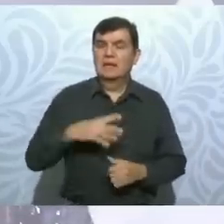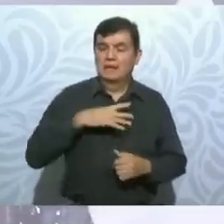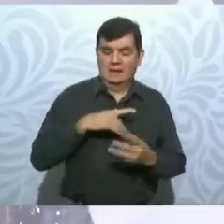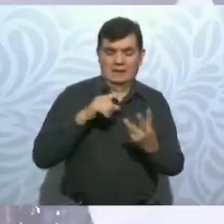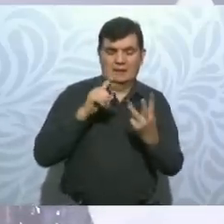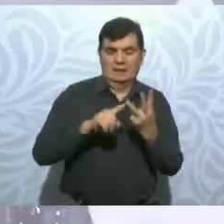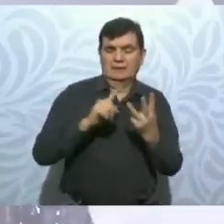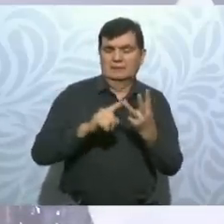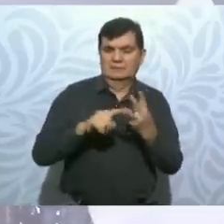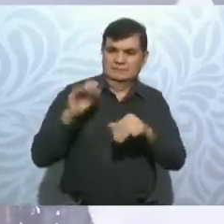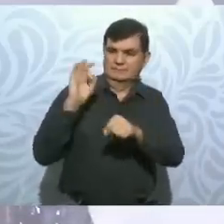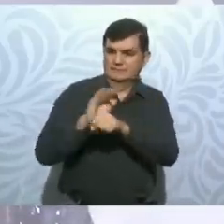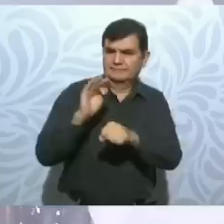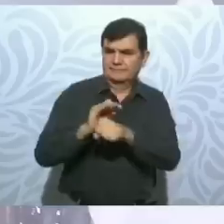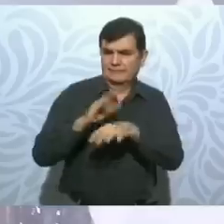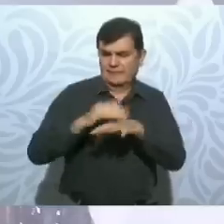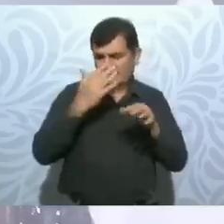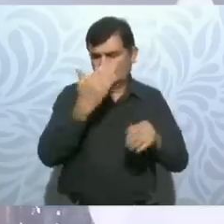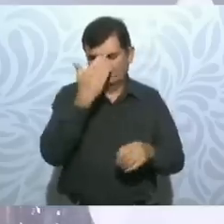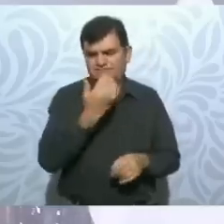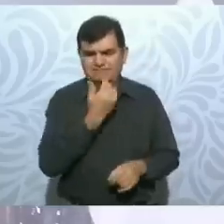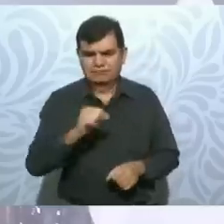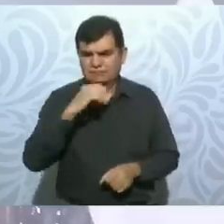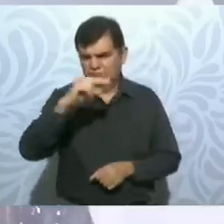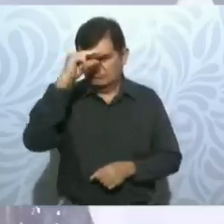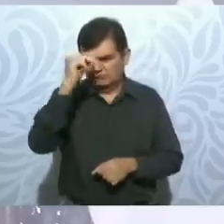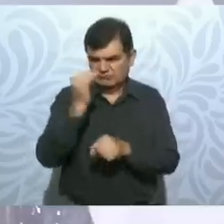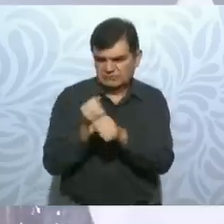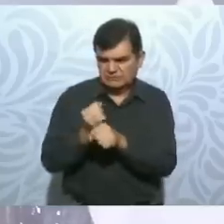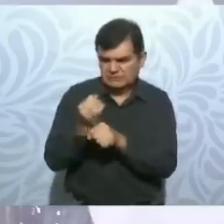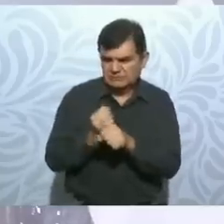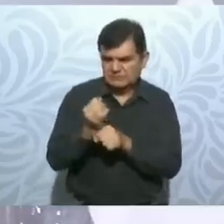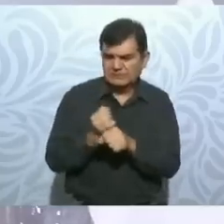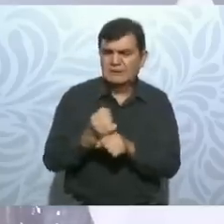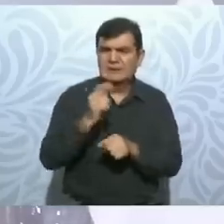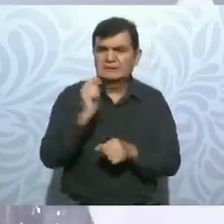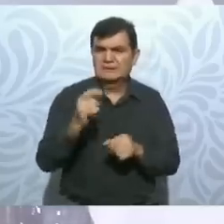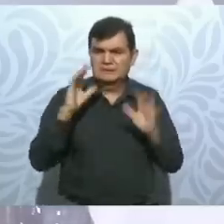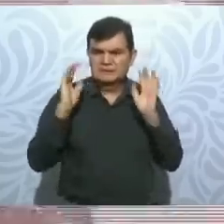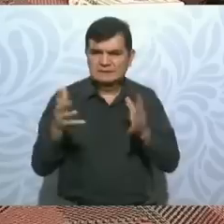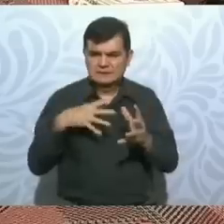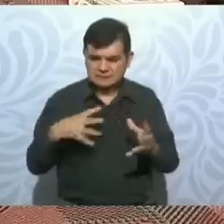fortalecimiento de las capacidades de inteligencia e investigación hemos integrado los esfuerzos y